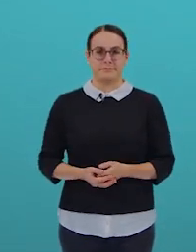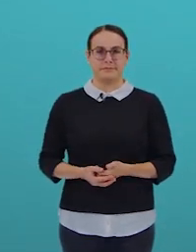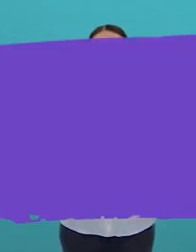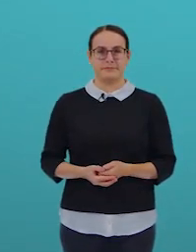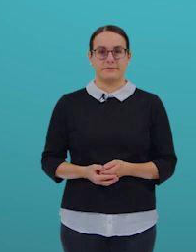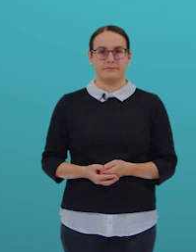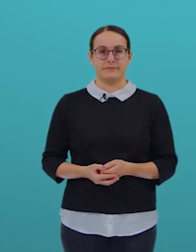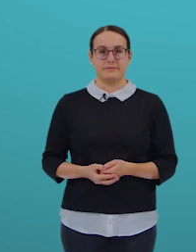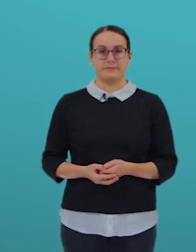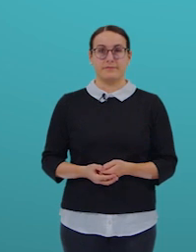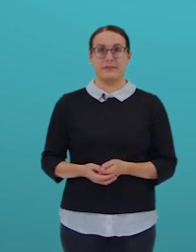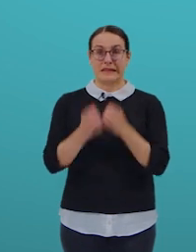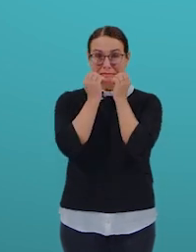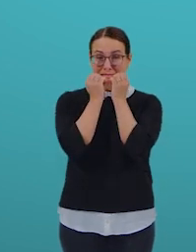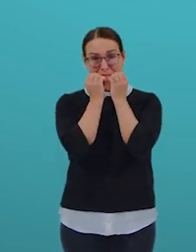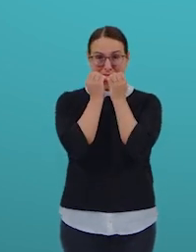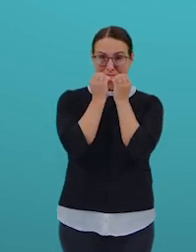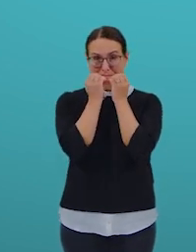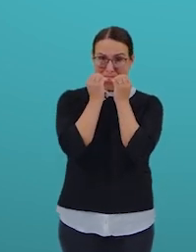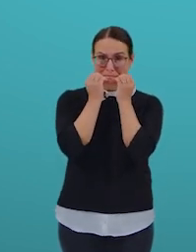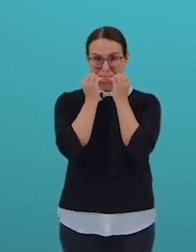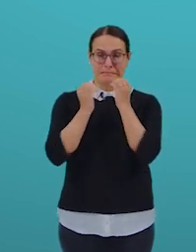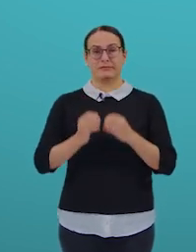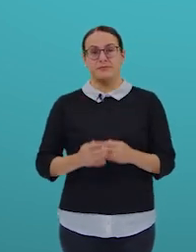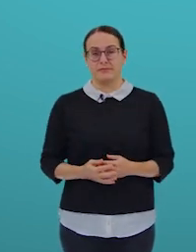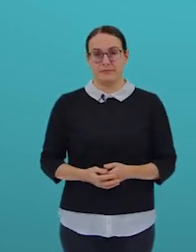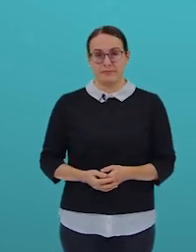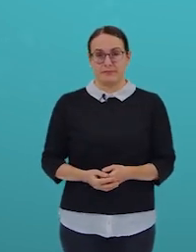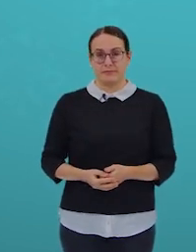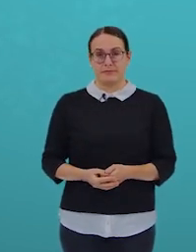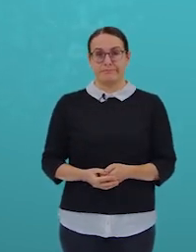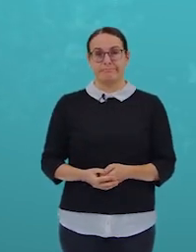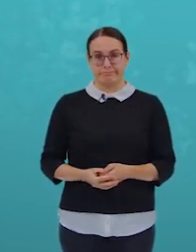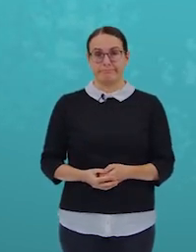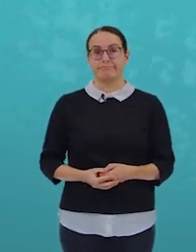soll. Sorgen bereitet aktuell auch die neue Virus-Variante Omikron, die erstmals in Südafrika